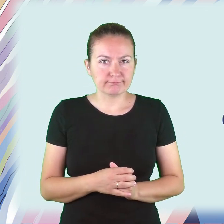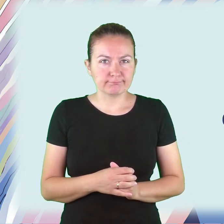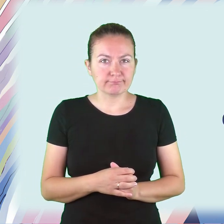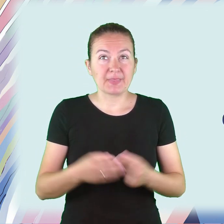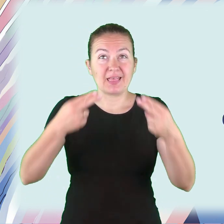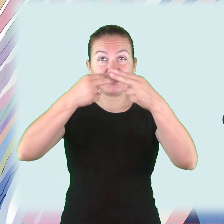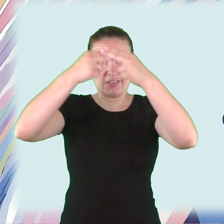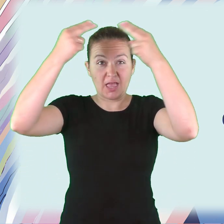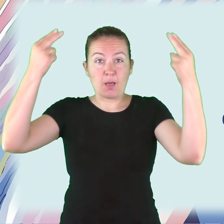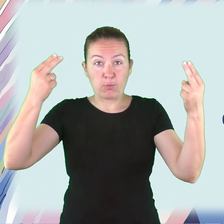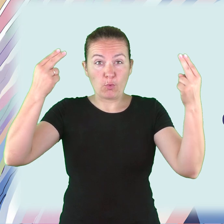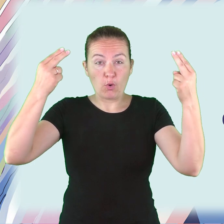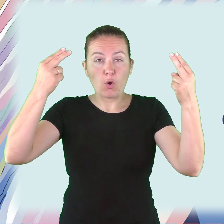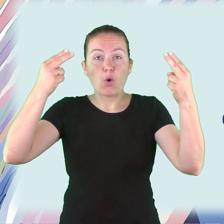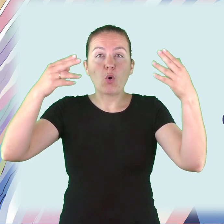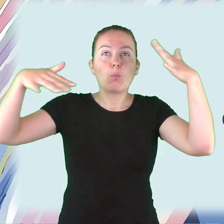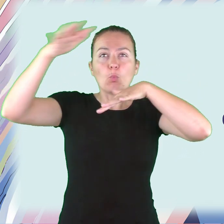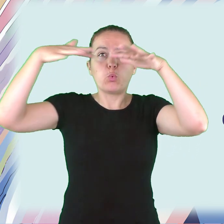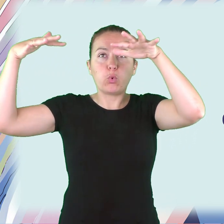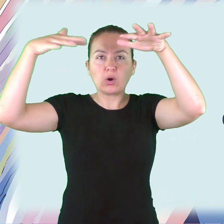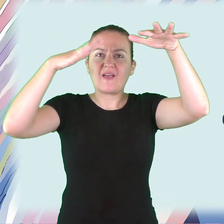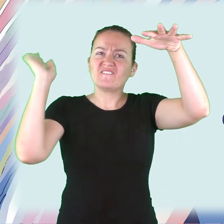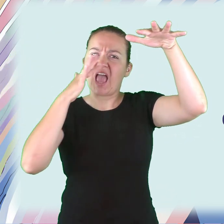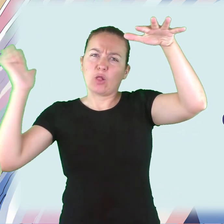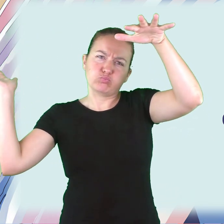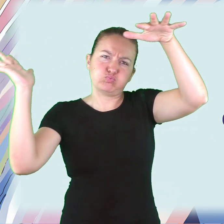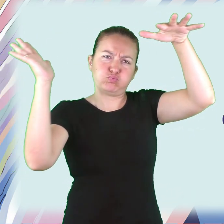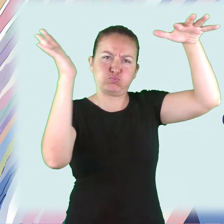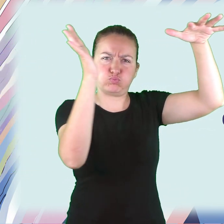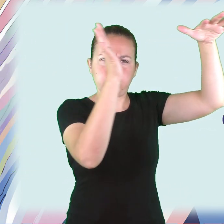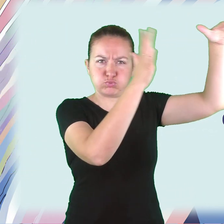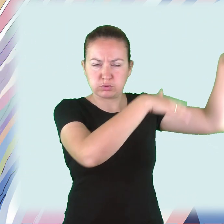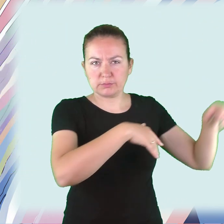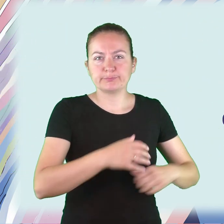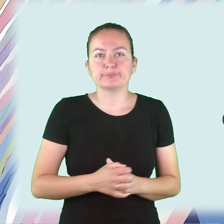1. Wiatr goni chmury po niebie.